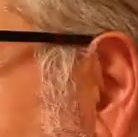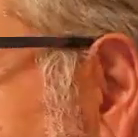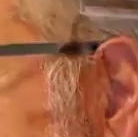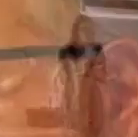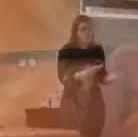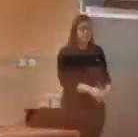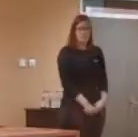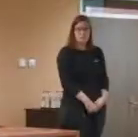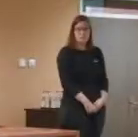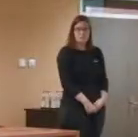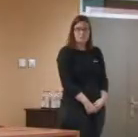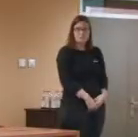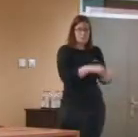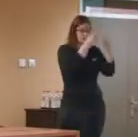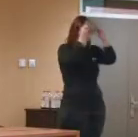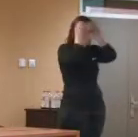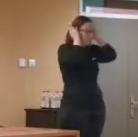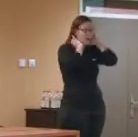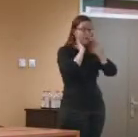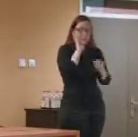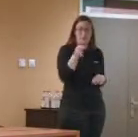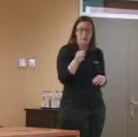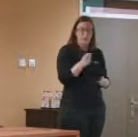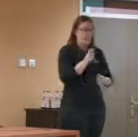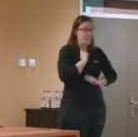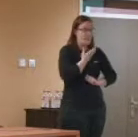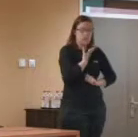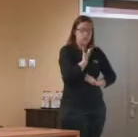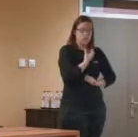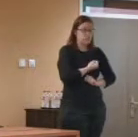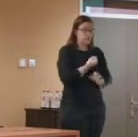La verdad es que es desolador, que tarden tanto en